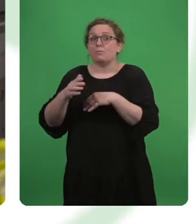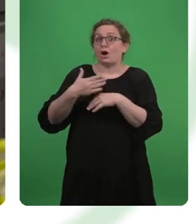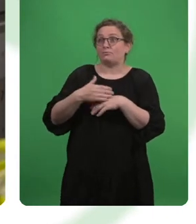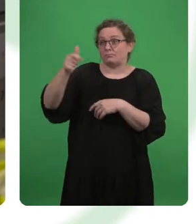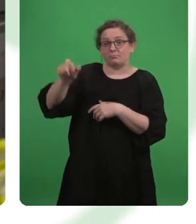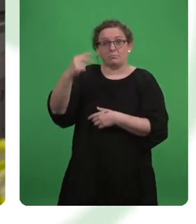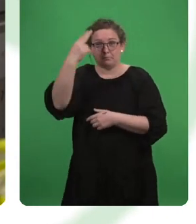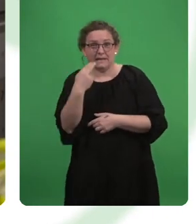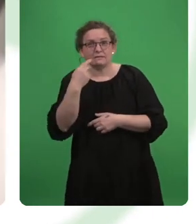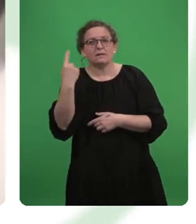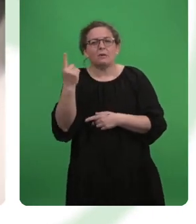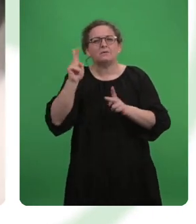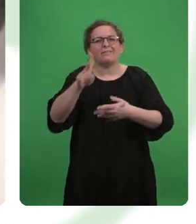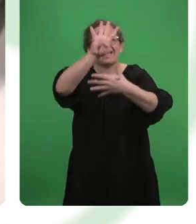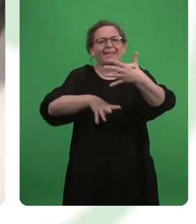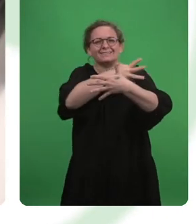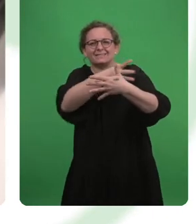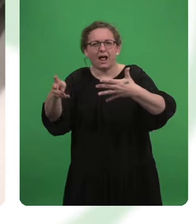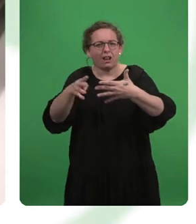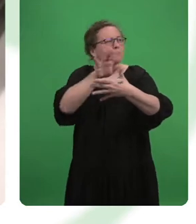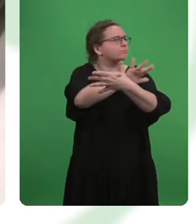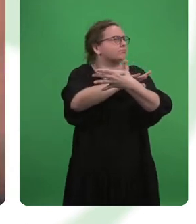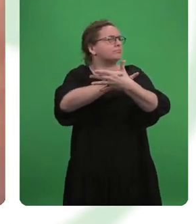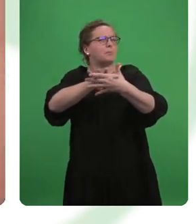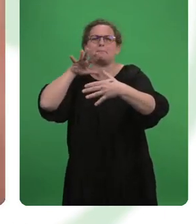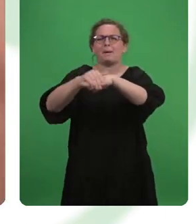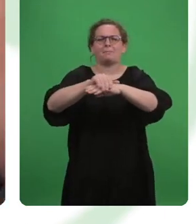entstehen. Dass zum Beispiel der Blinde auf seiner Braille-Zeile im Excel wesentlich schneller